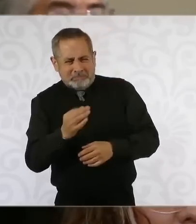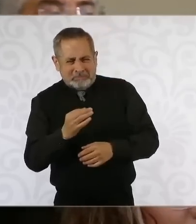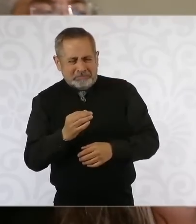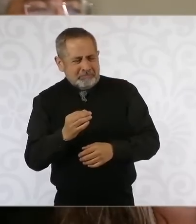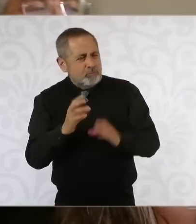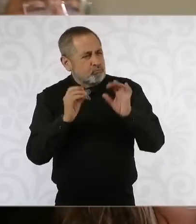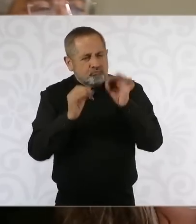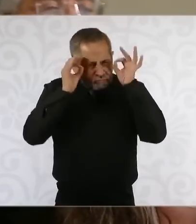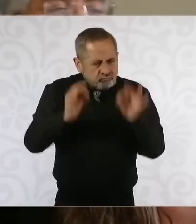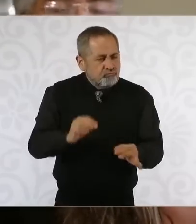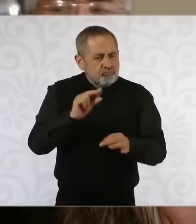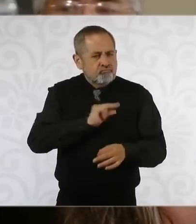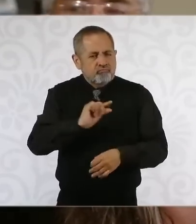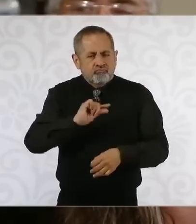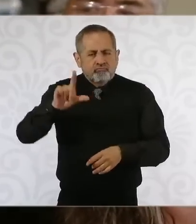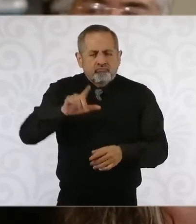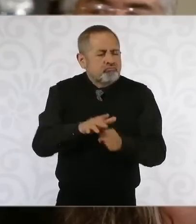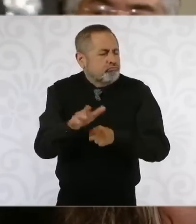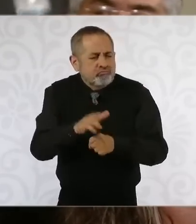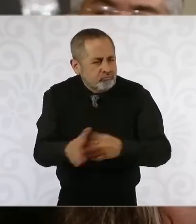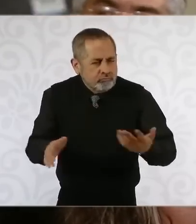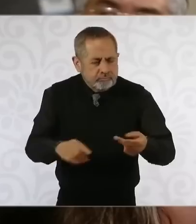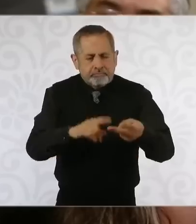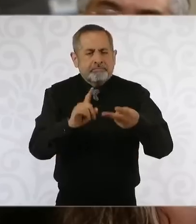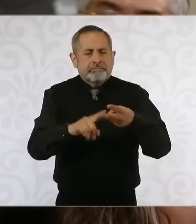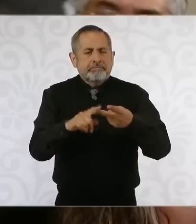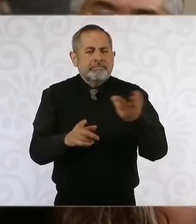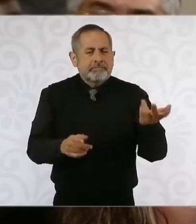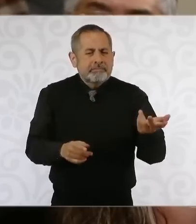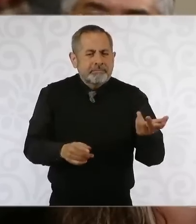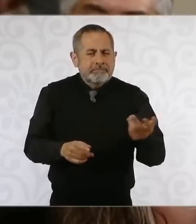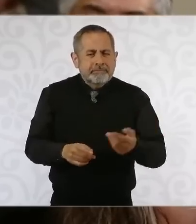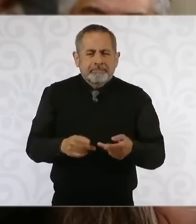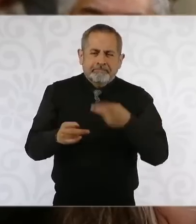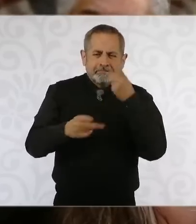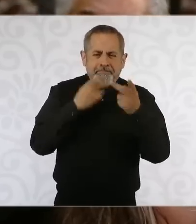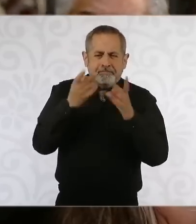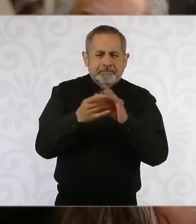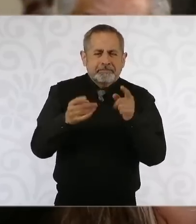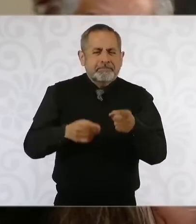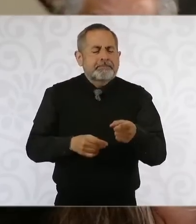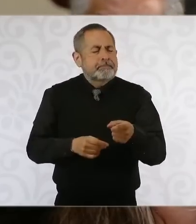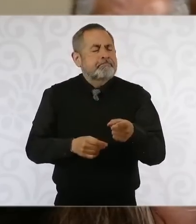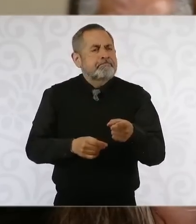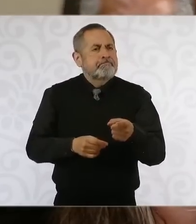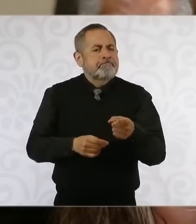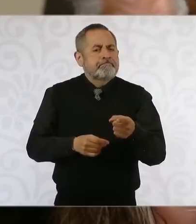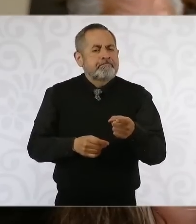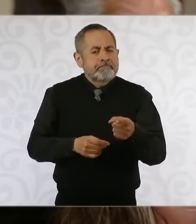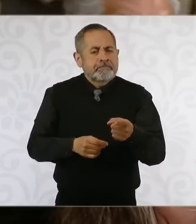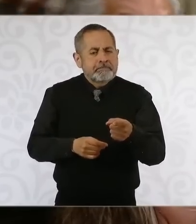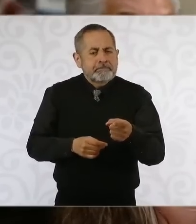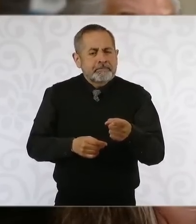gases eso es por un lado por el otro eh estamos hablando de cuando hablamos de de las mucosas